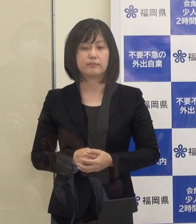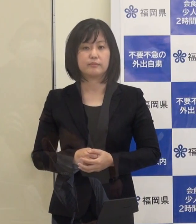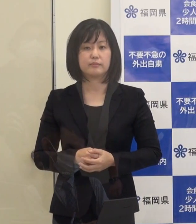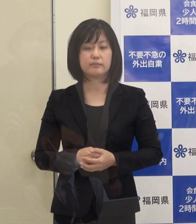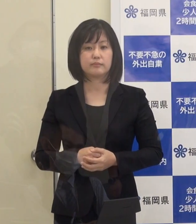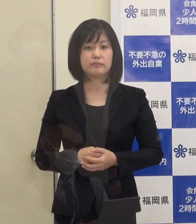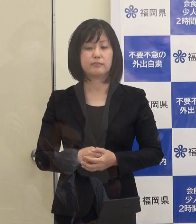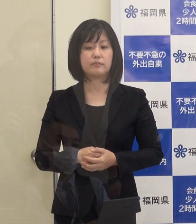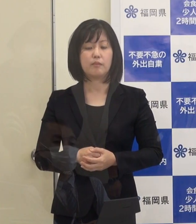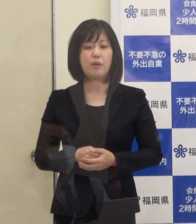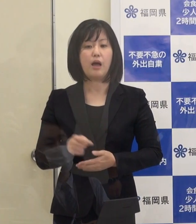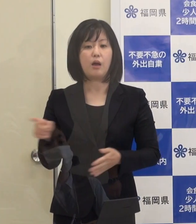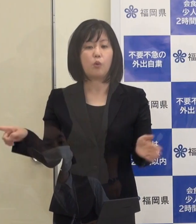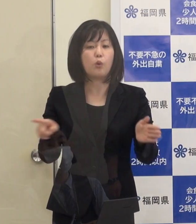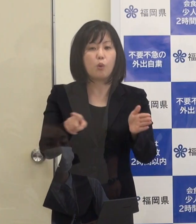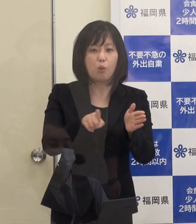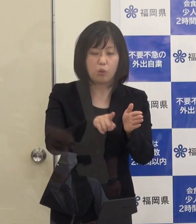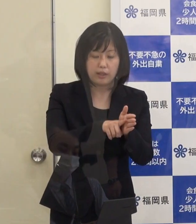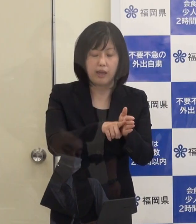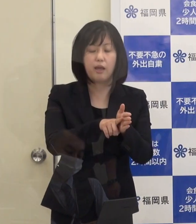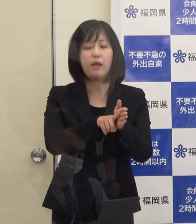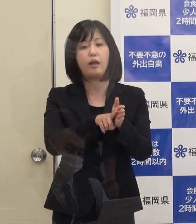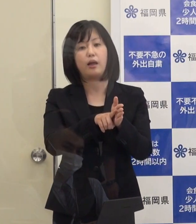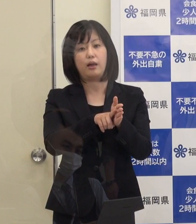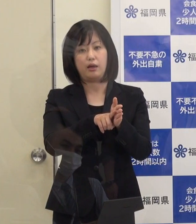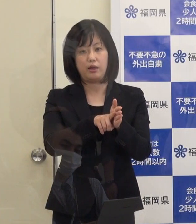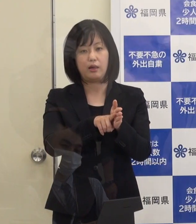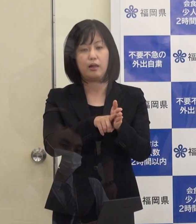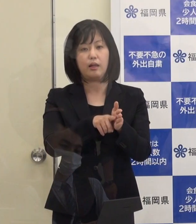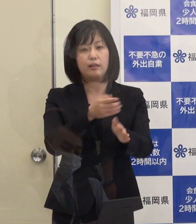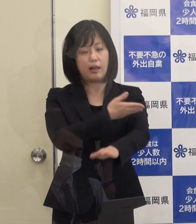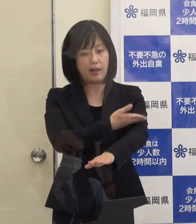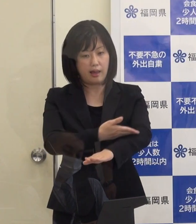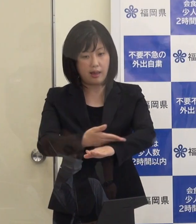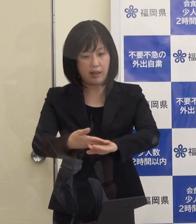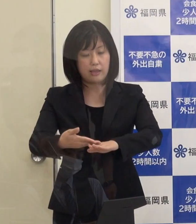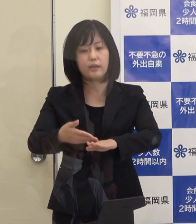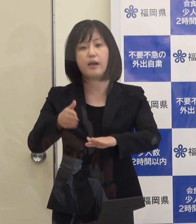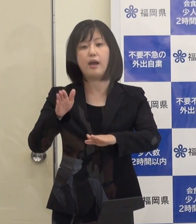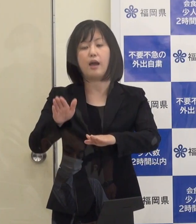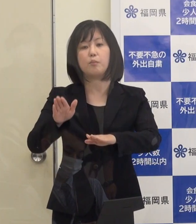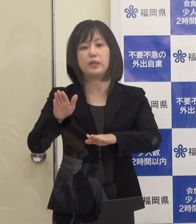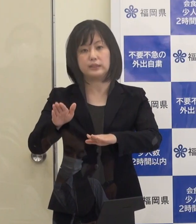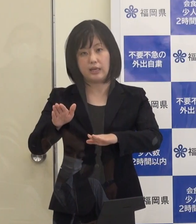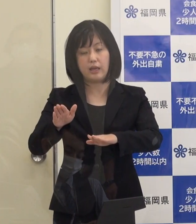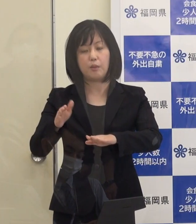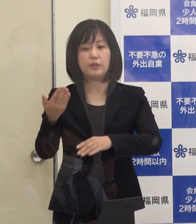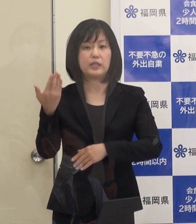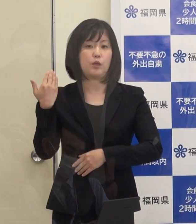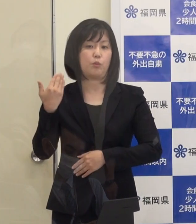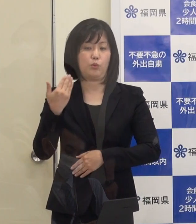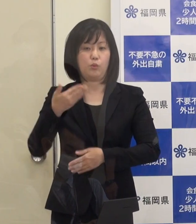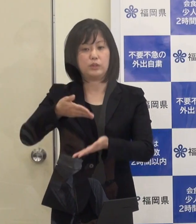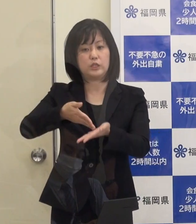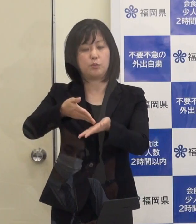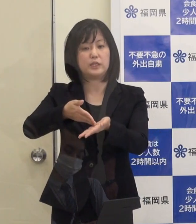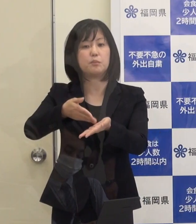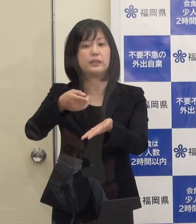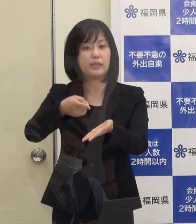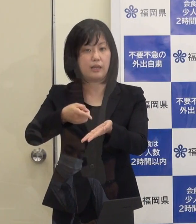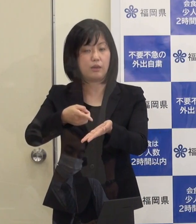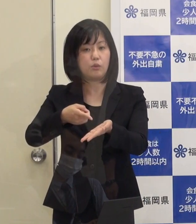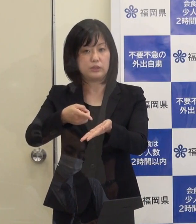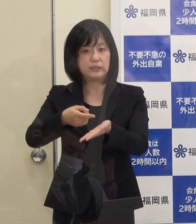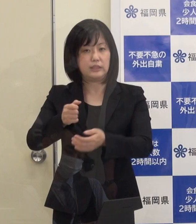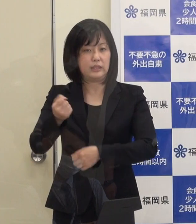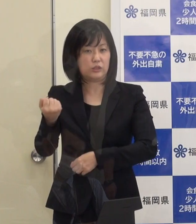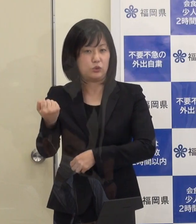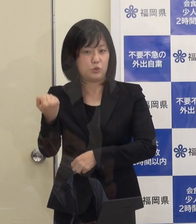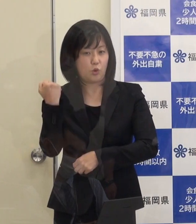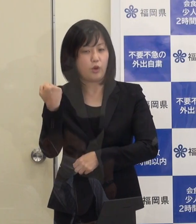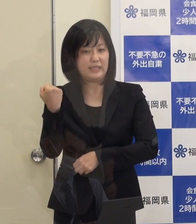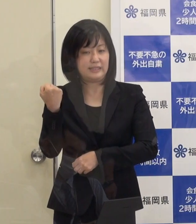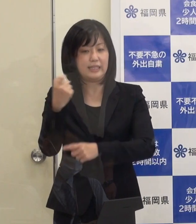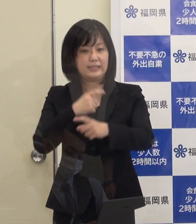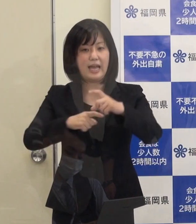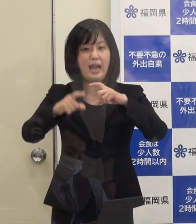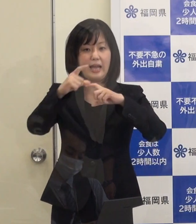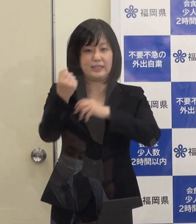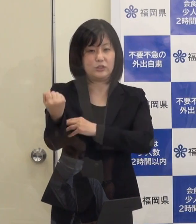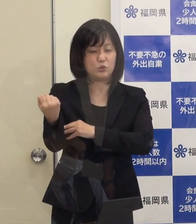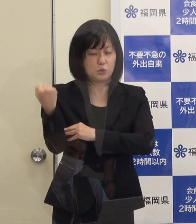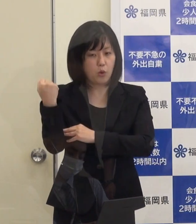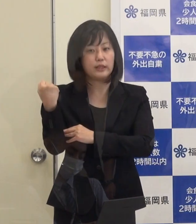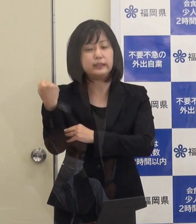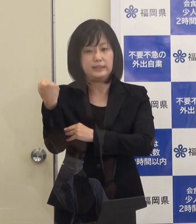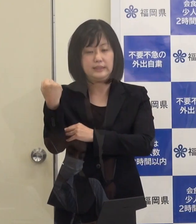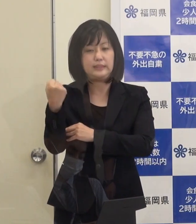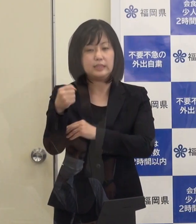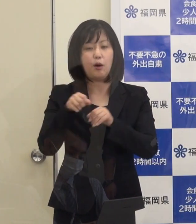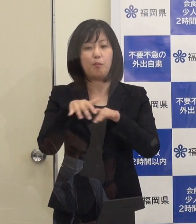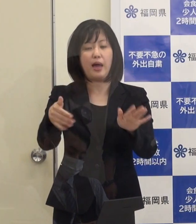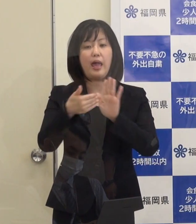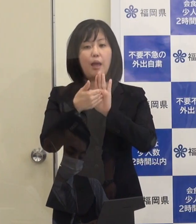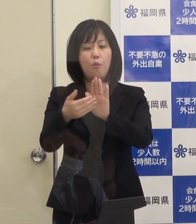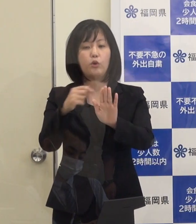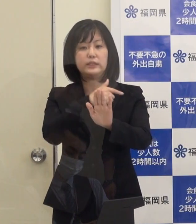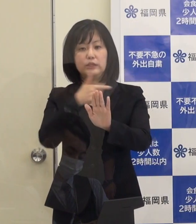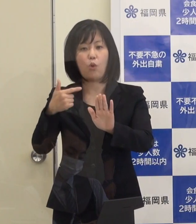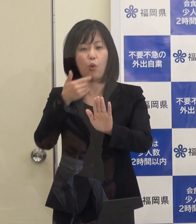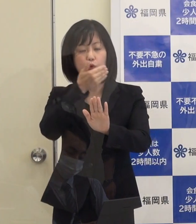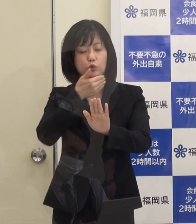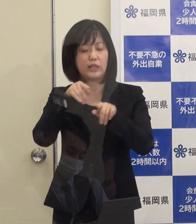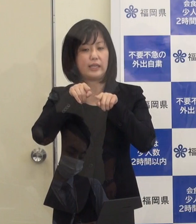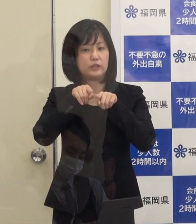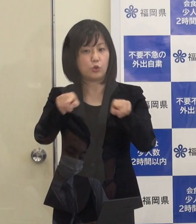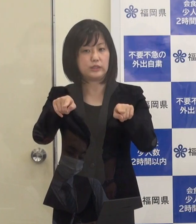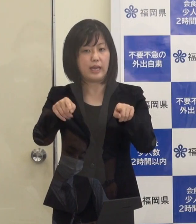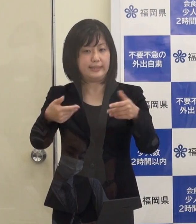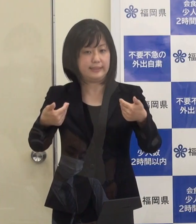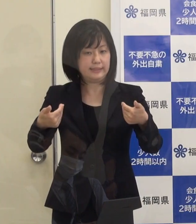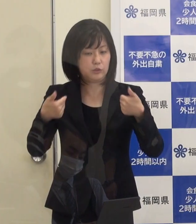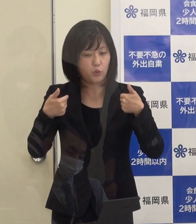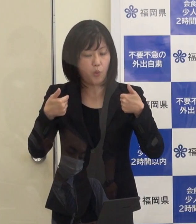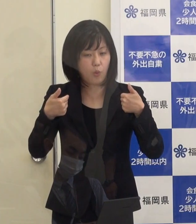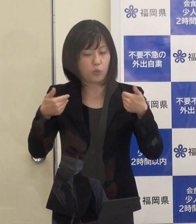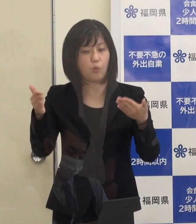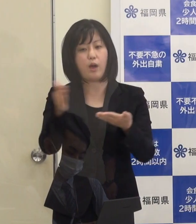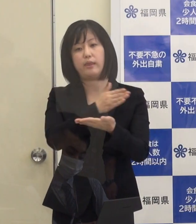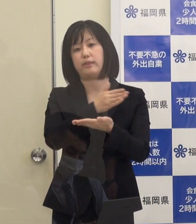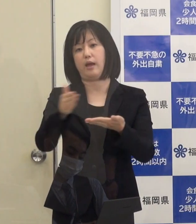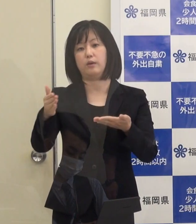このような経緯をへて 更に強いまん延防止等重点措置が必要であると判断したものであり